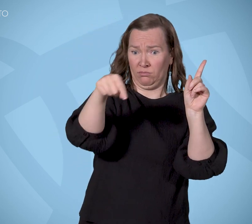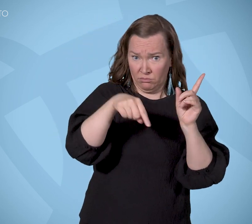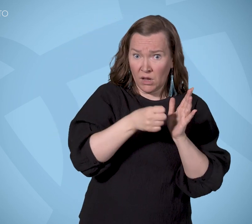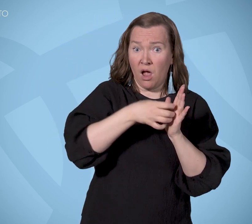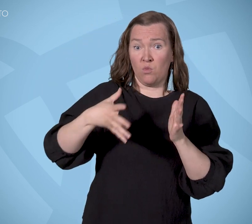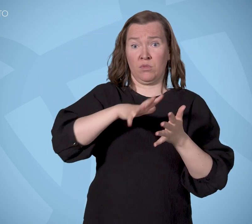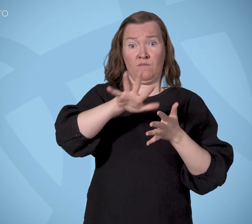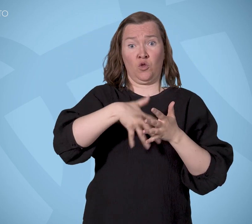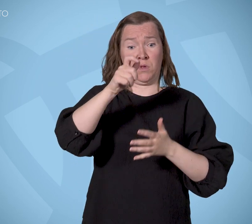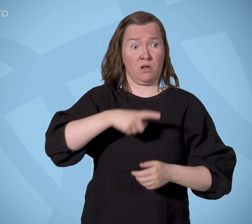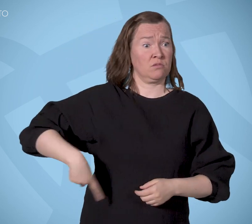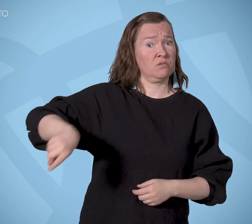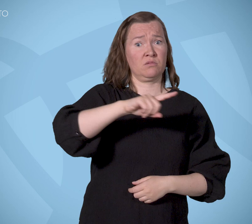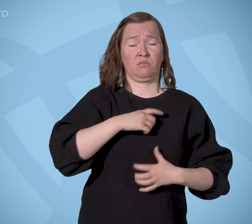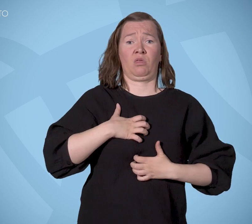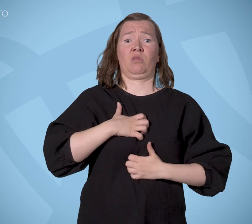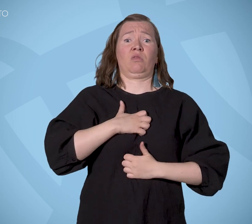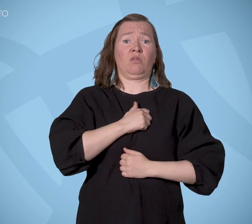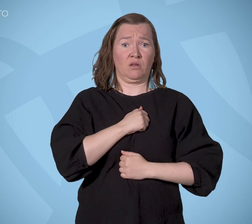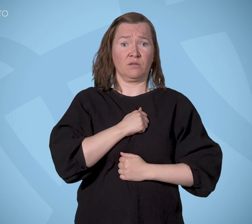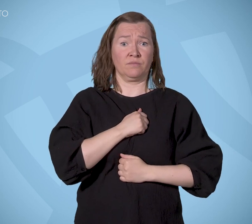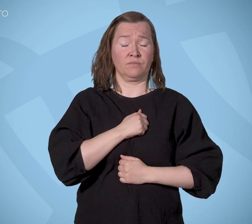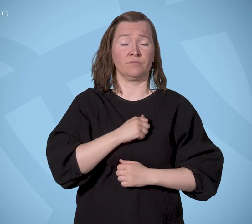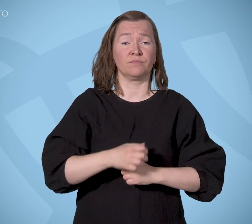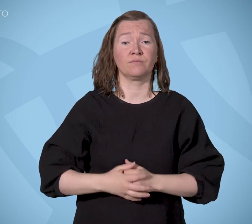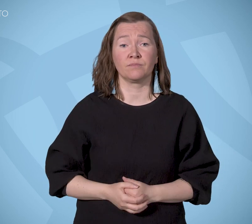ja ajaa viittomakieliset ahdinkoon.